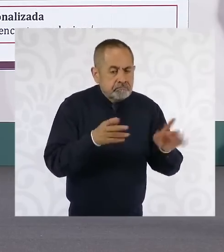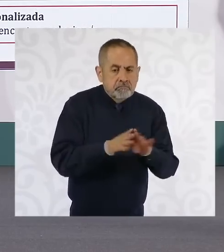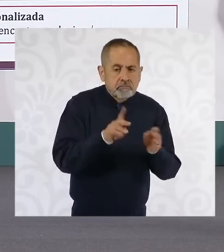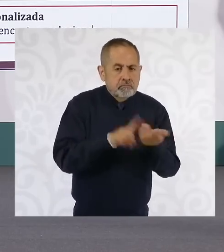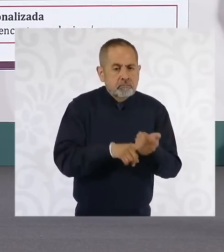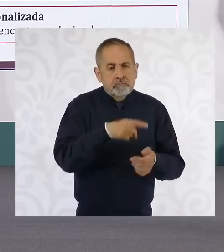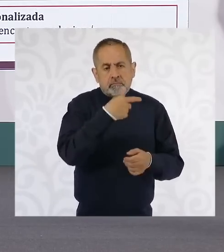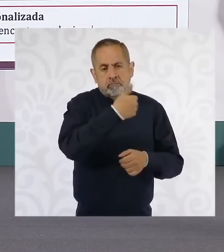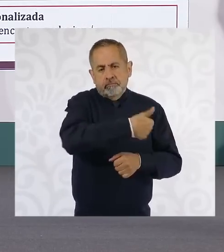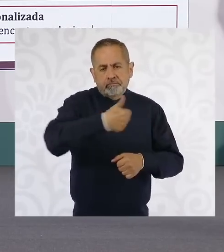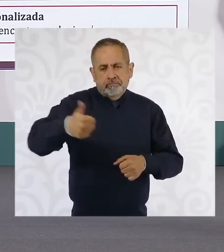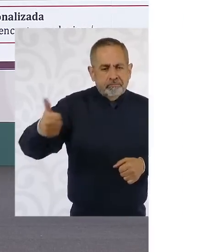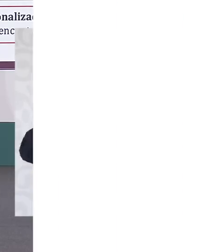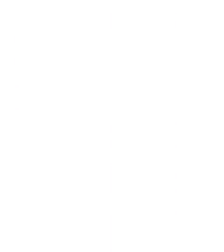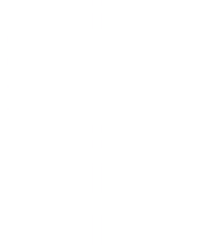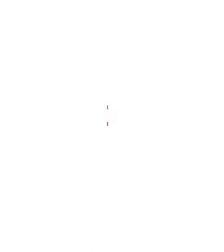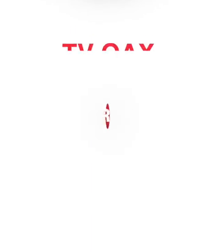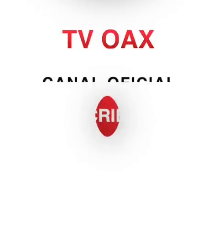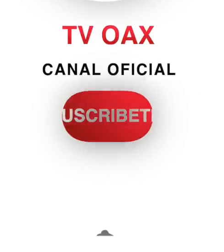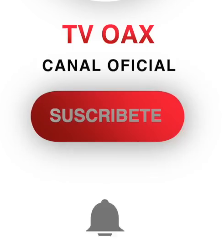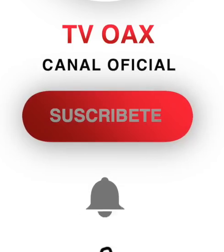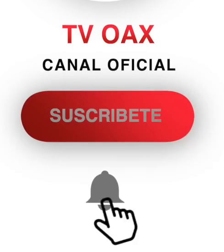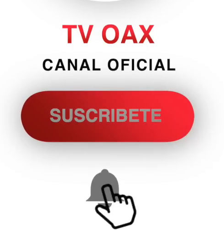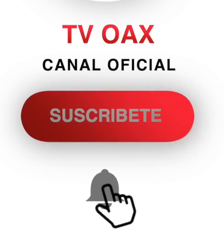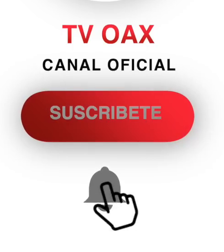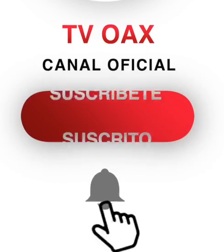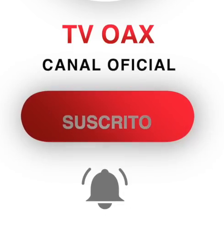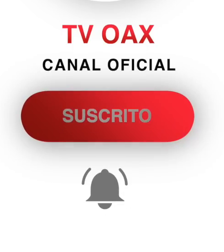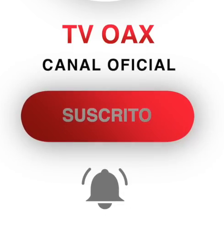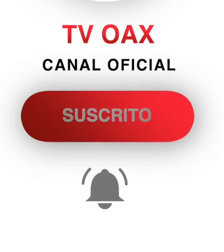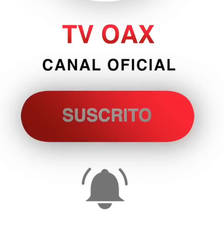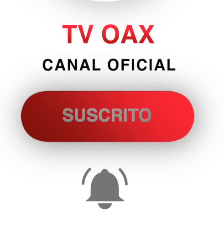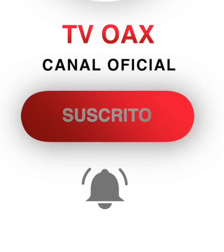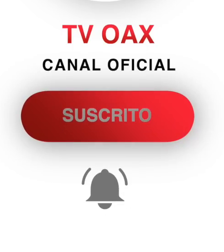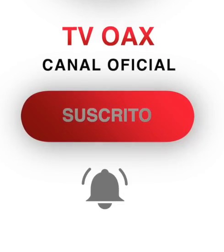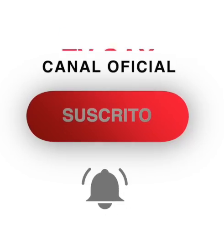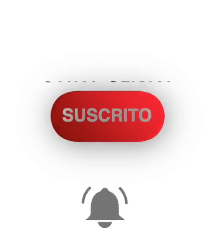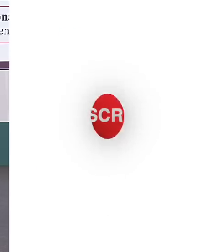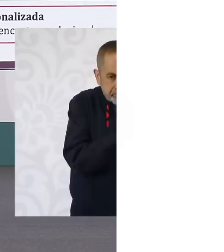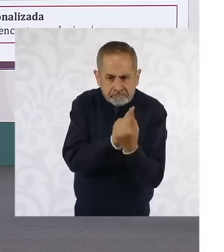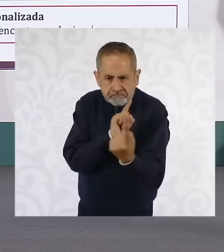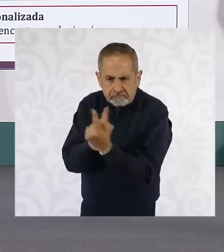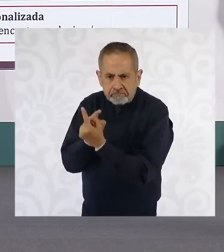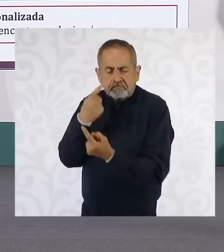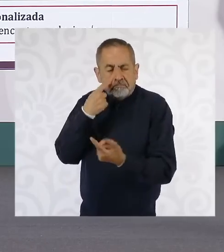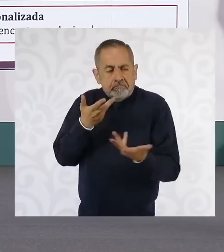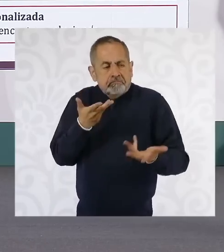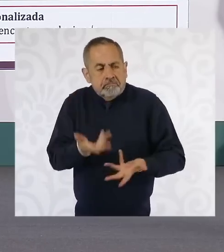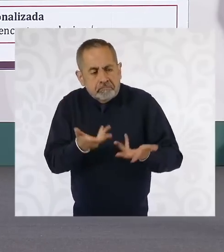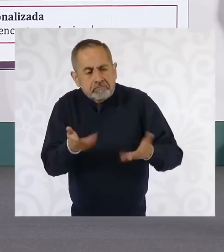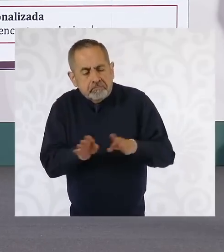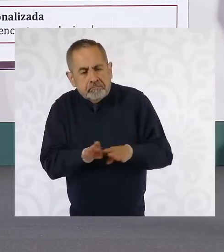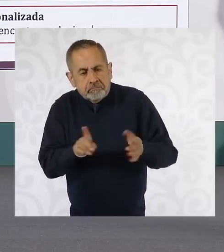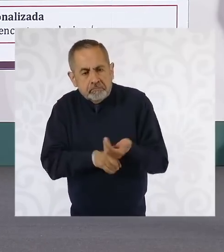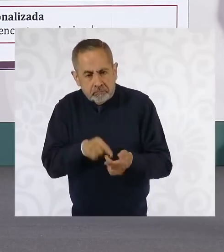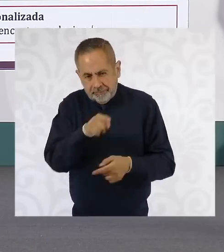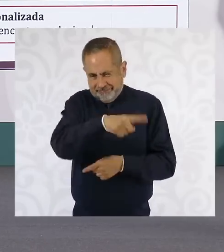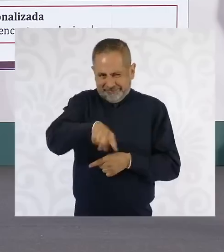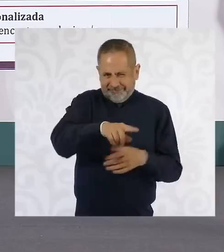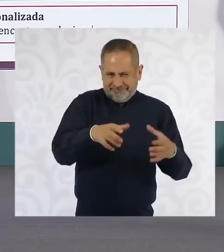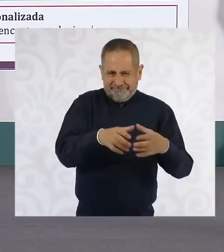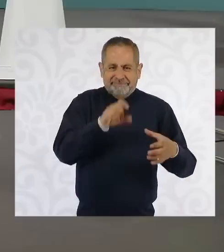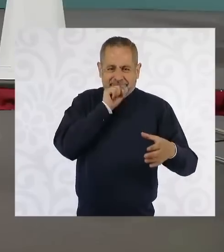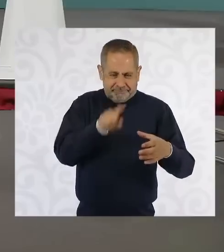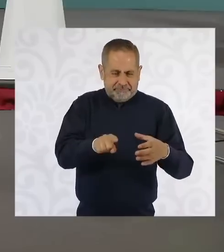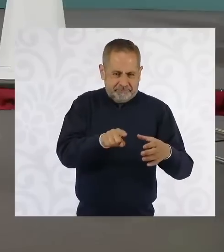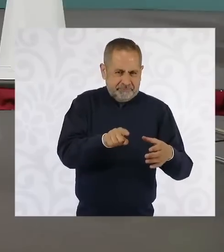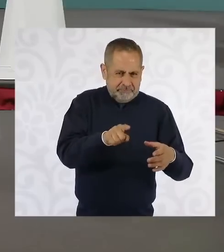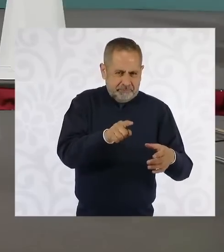del infonavid en los estados de manera que las personas que llegan que pertenecen a este conjunto